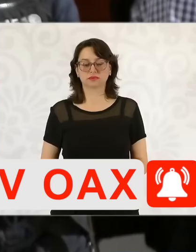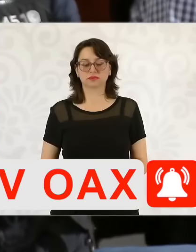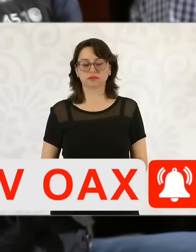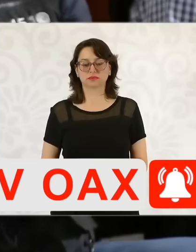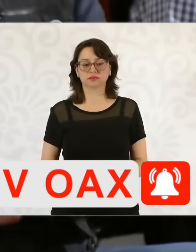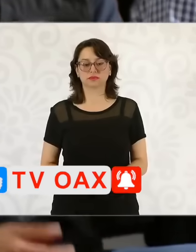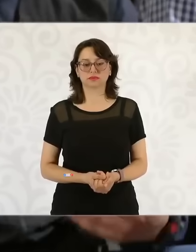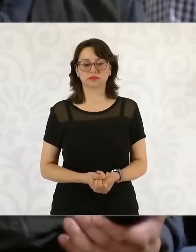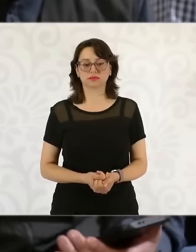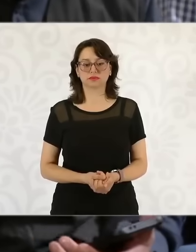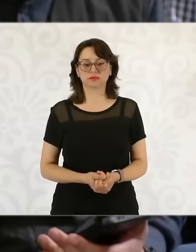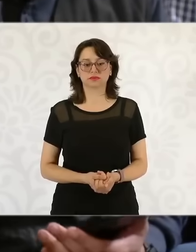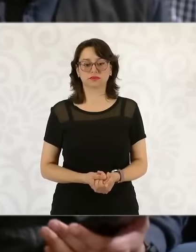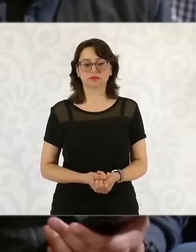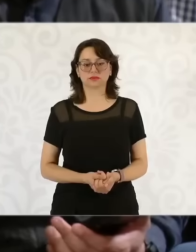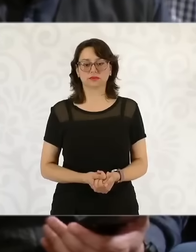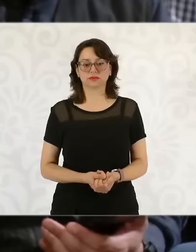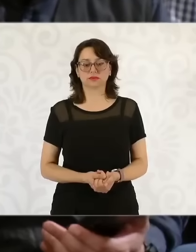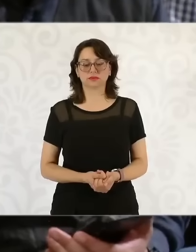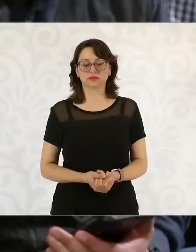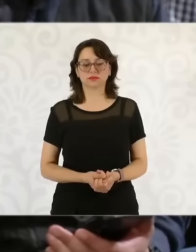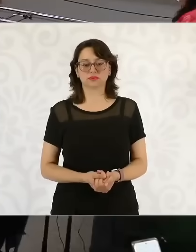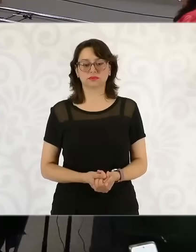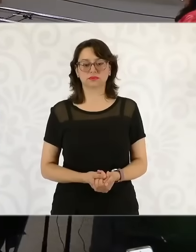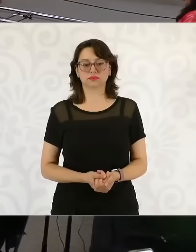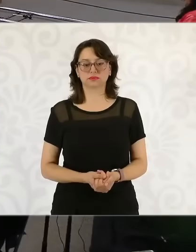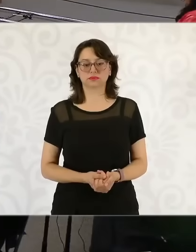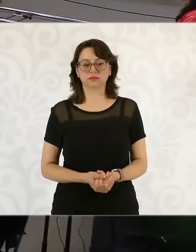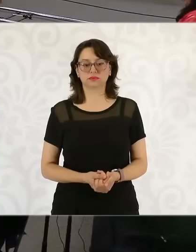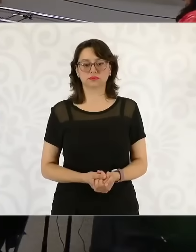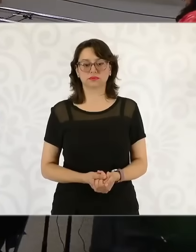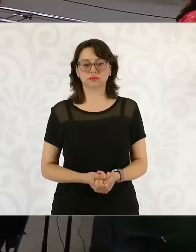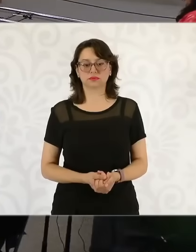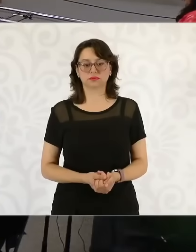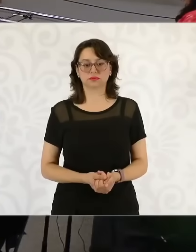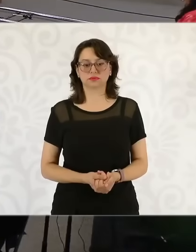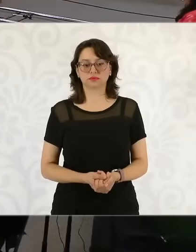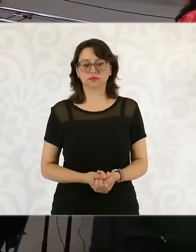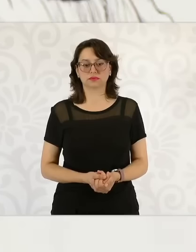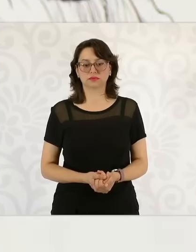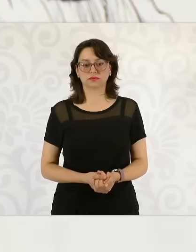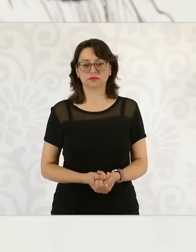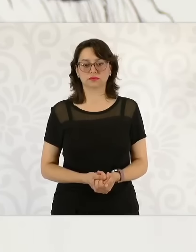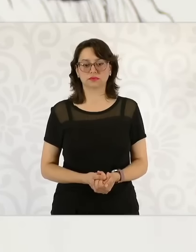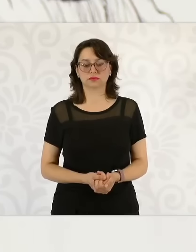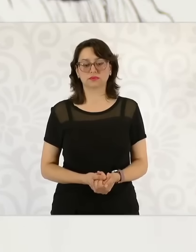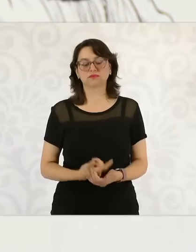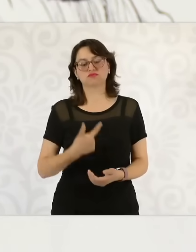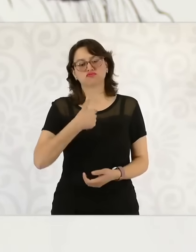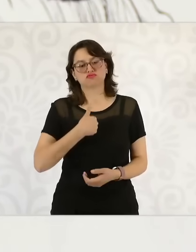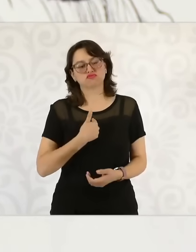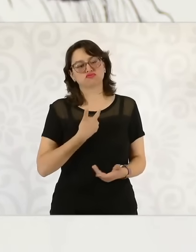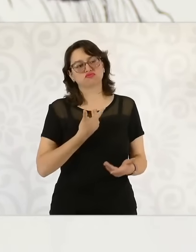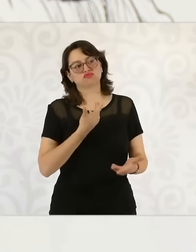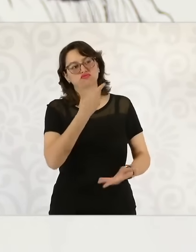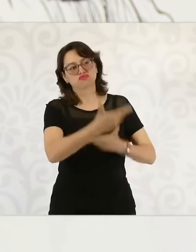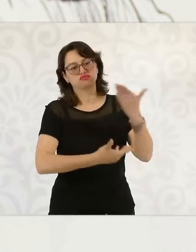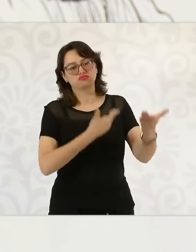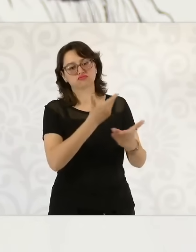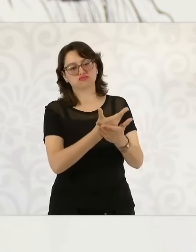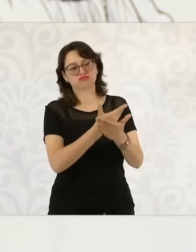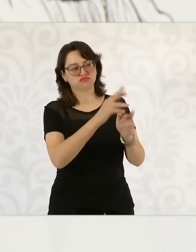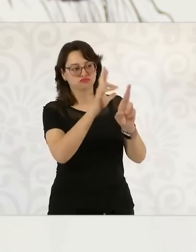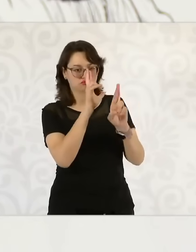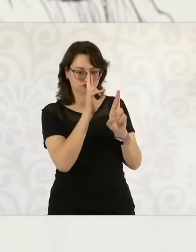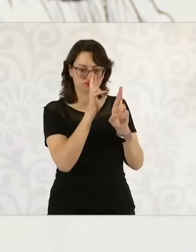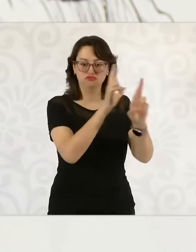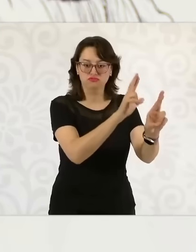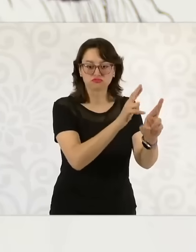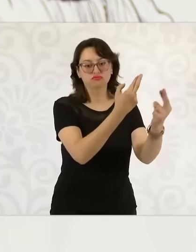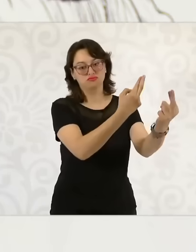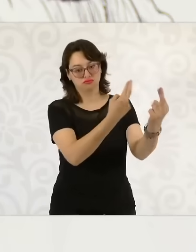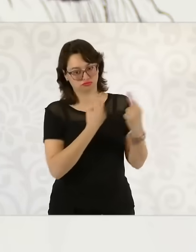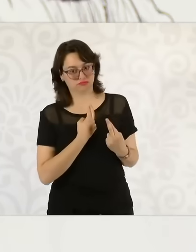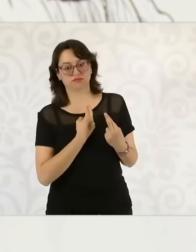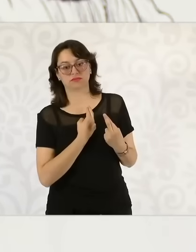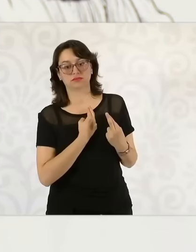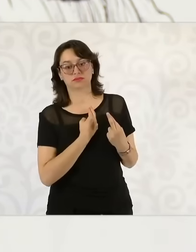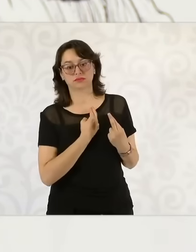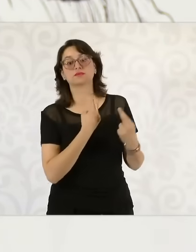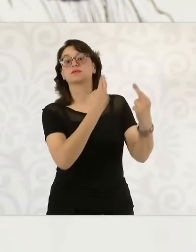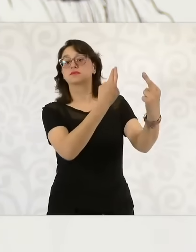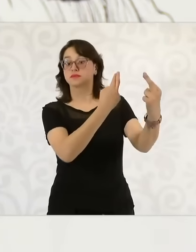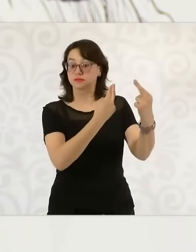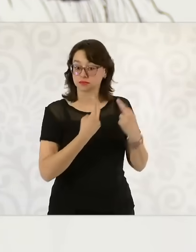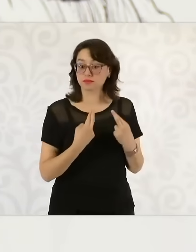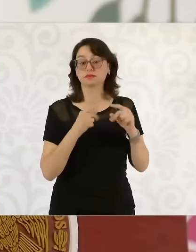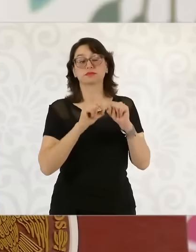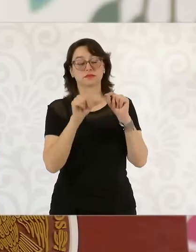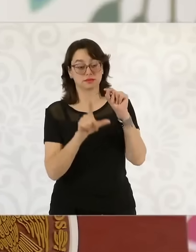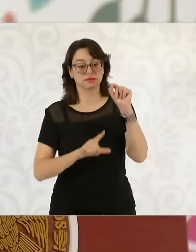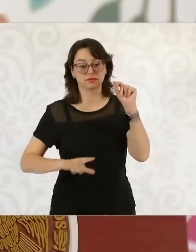handpation con respeto yo siempre he dicho a México se le respeta y nos cuando hablamos